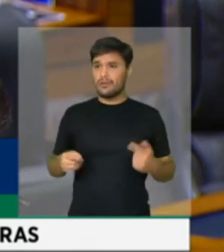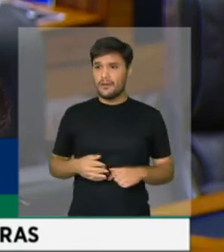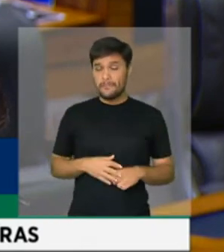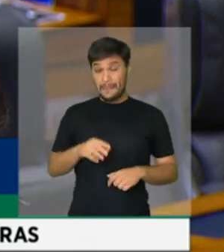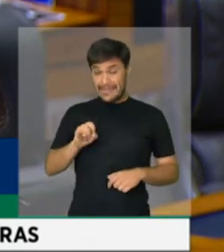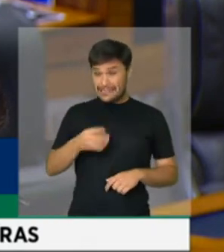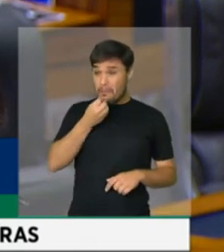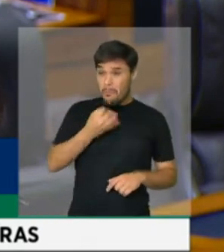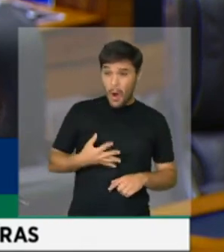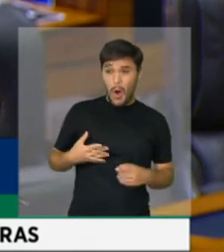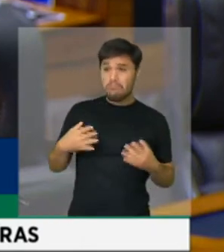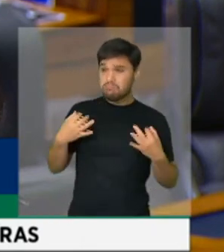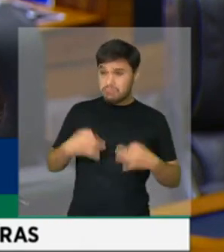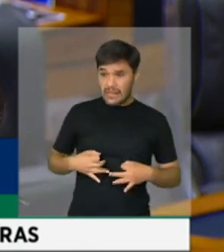ELETROBRAS PRIVATIZADA. E O DISCURSO QUE ESTAVA SENDO